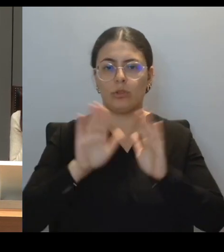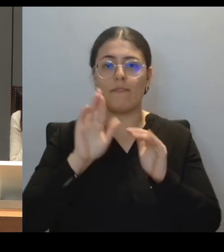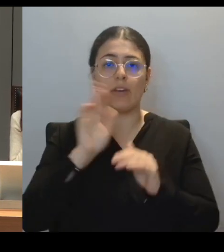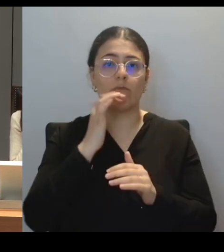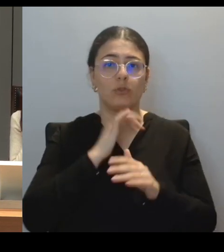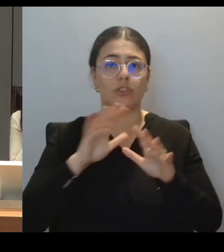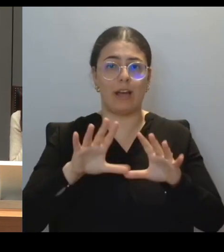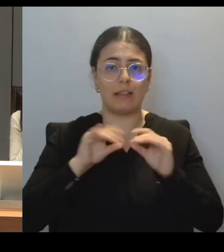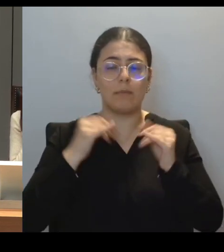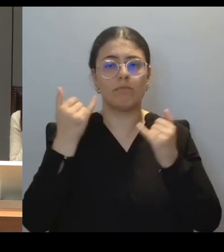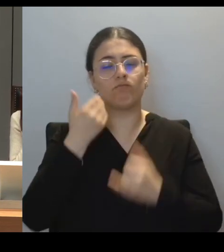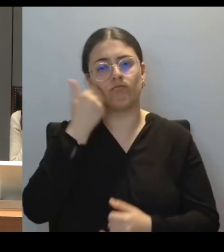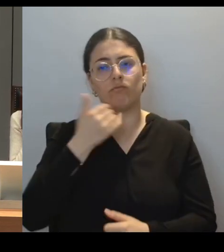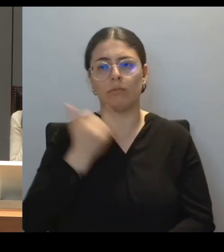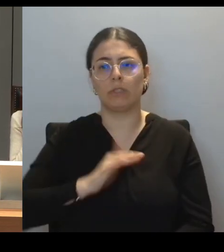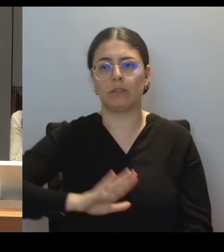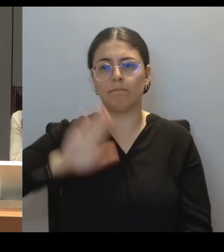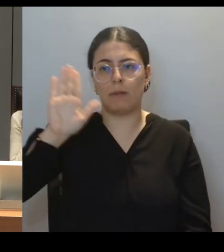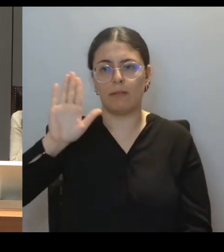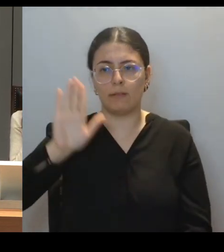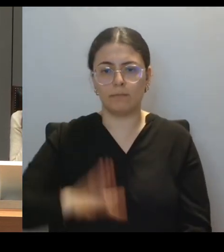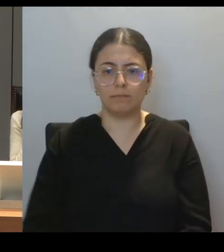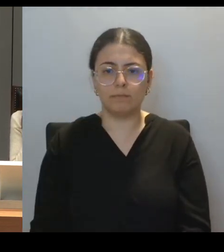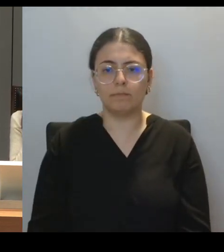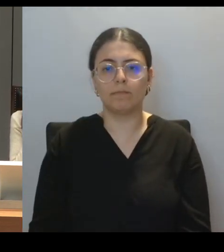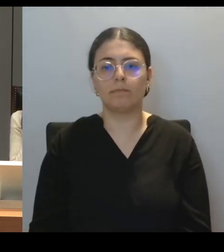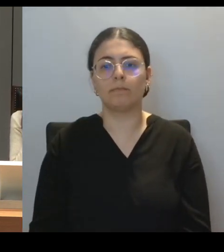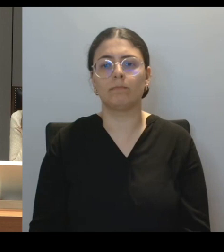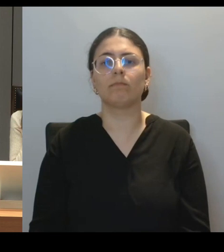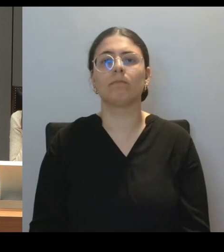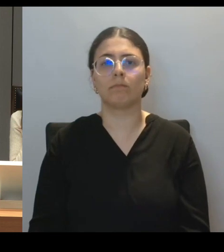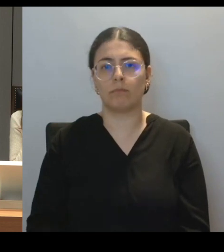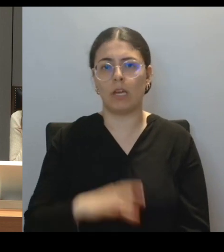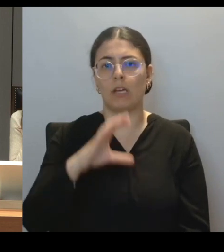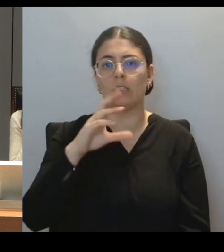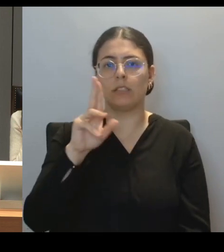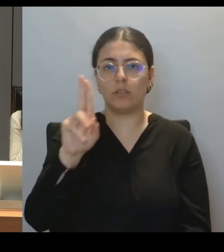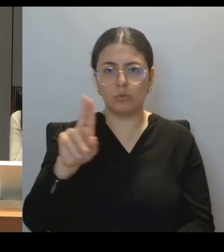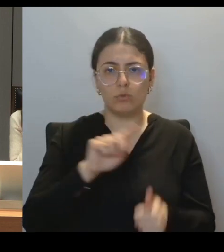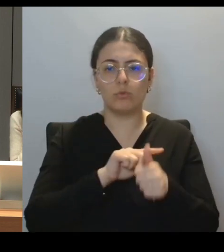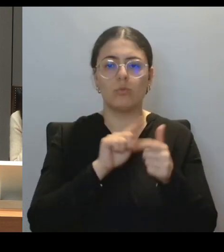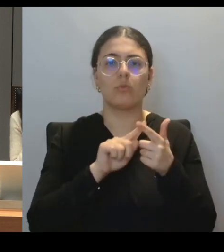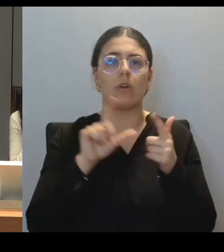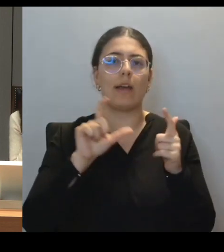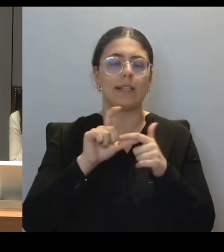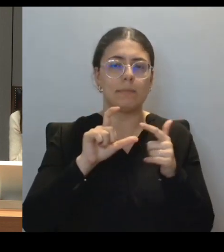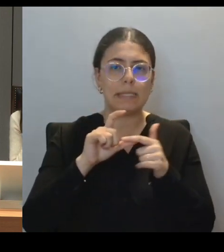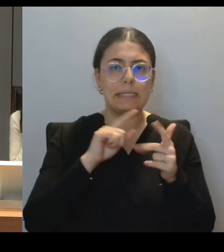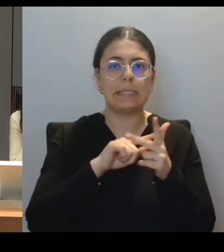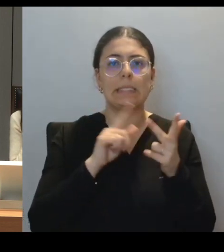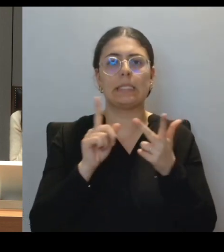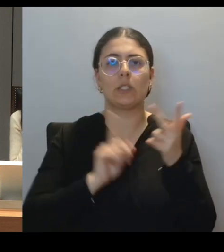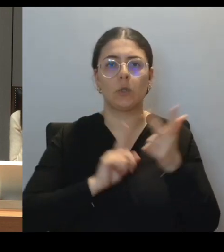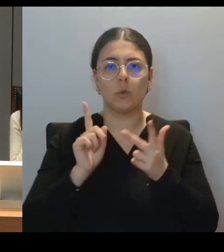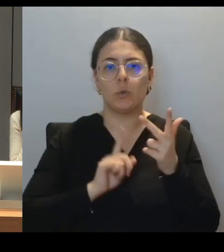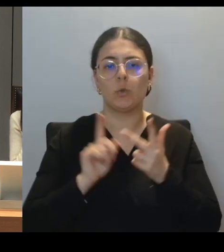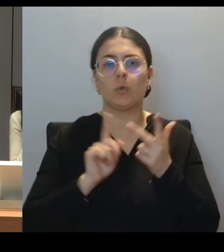Das sind die CDU Fraktionen, die SPD Fraktion, die Fraktion Bündnis 90 Die Grünen und die Linksfraktion sowie ein fraktionsloser Abgeordneter.